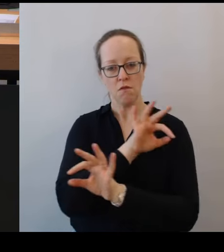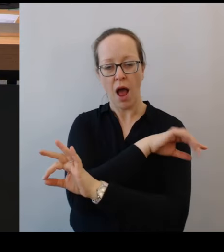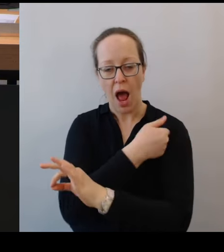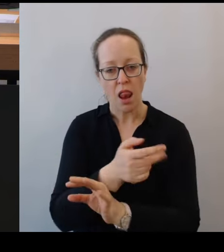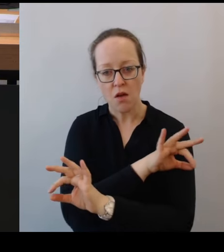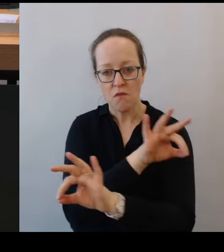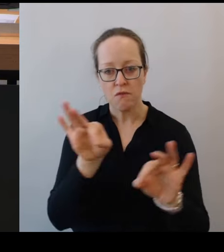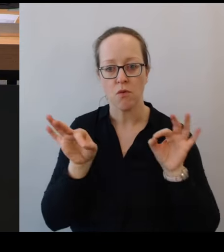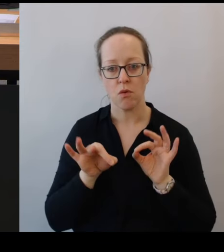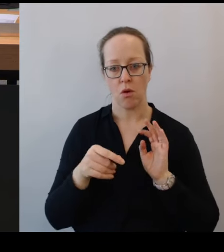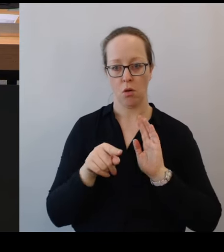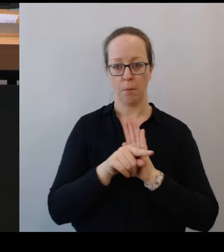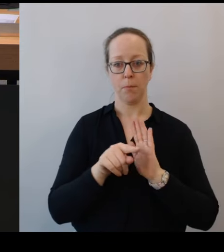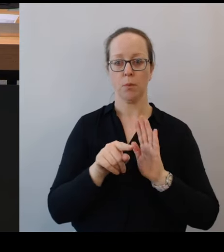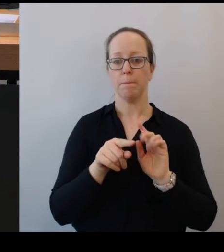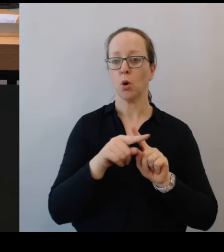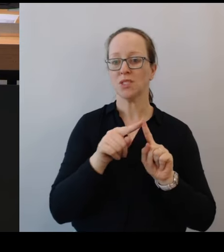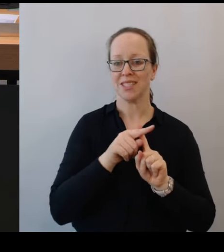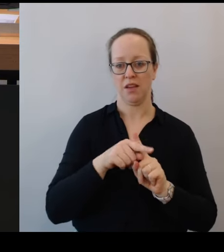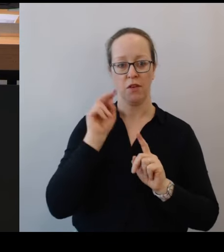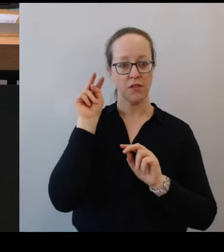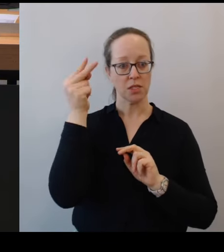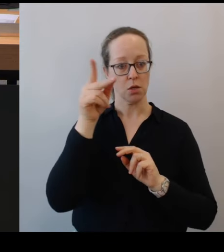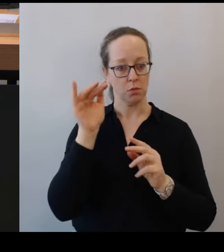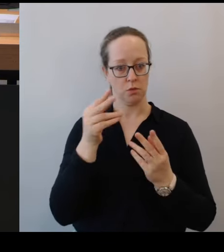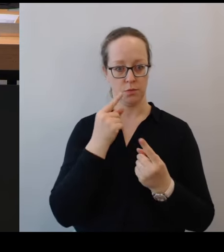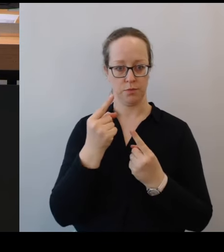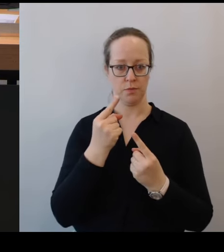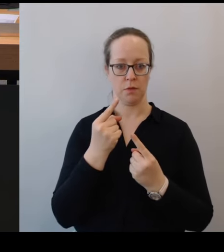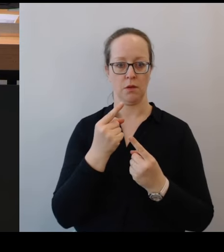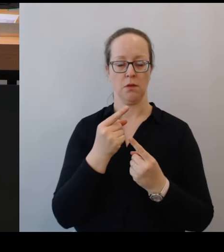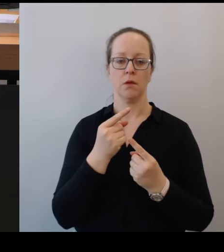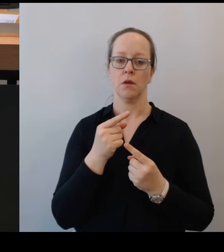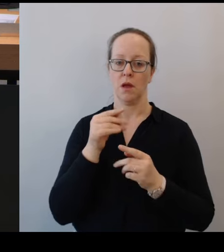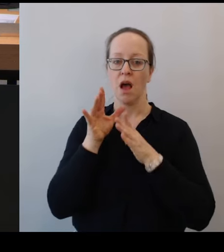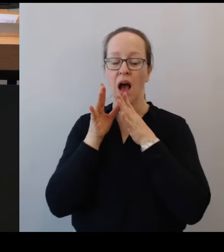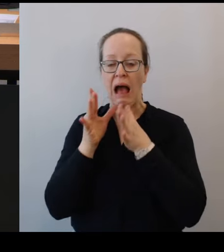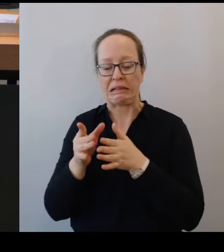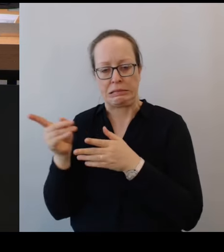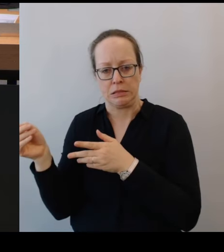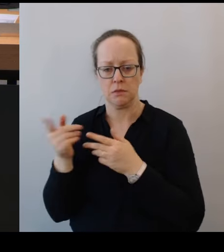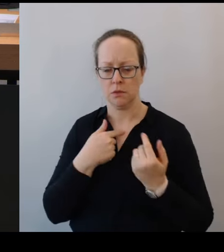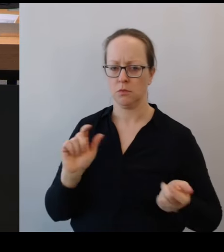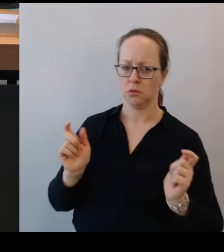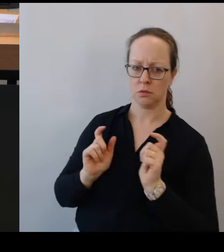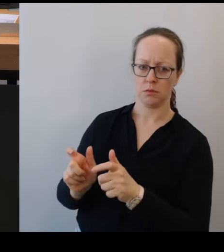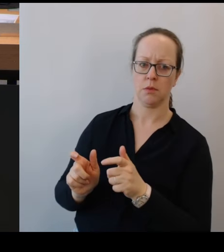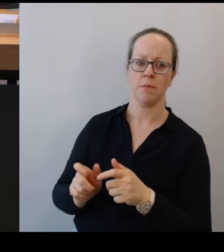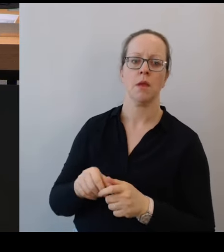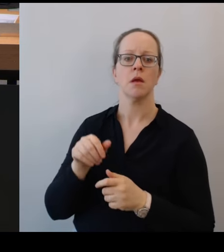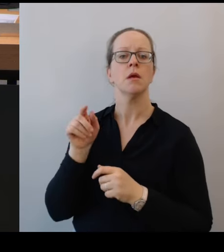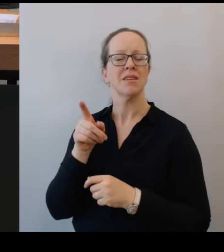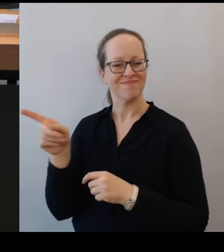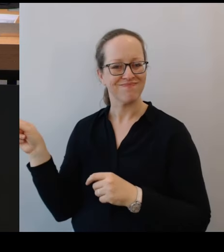Wenn AfD und Co. Massendeportationen fordern, müssen wir umso lauter einstehen für Einwanderung, Menschenrechte und